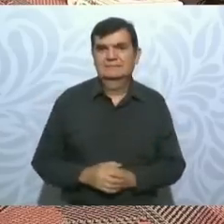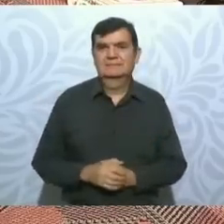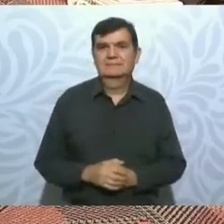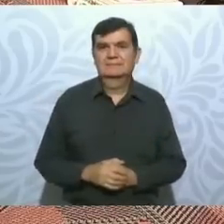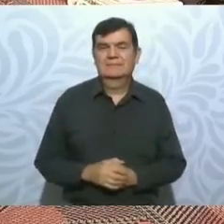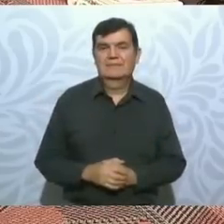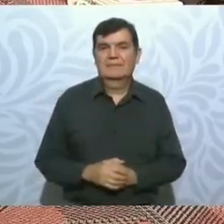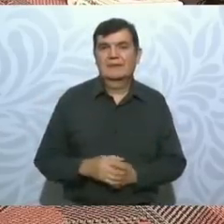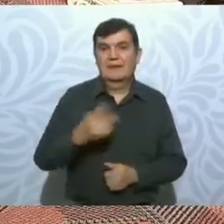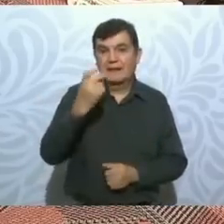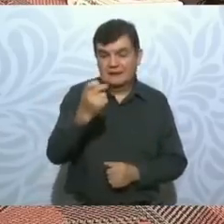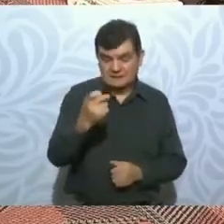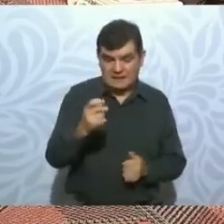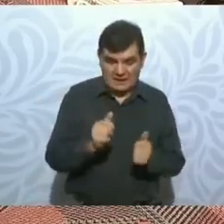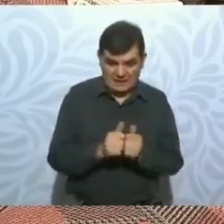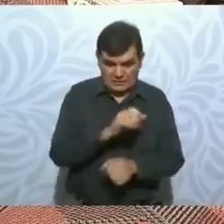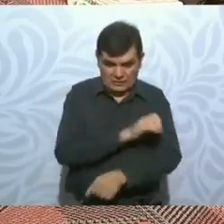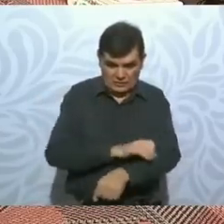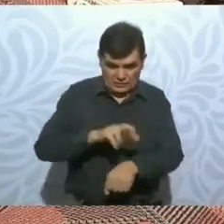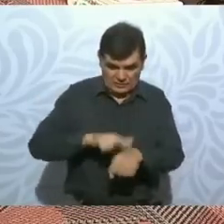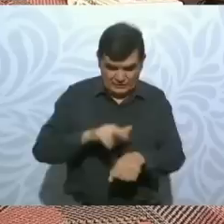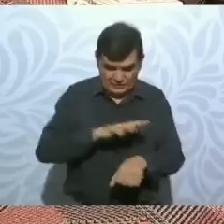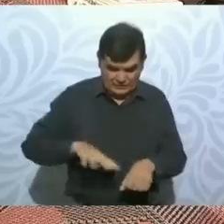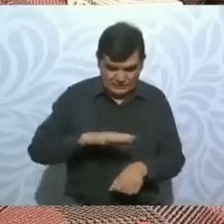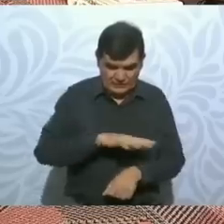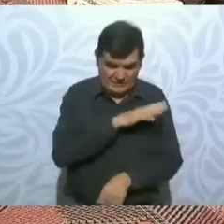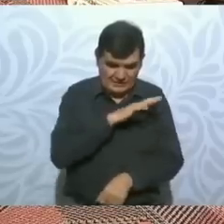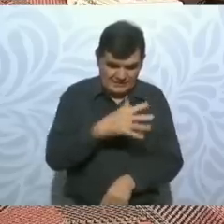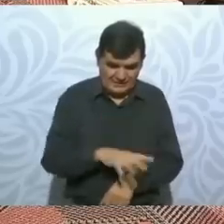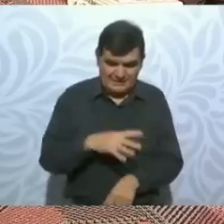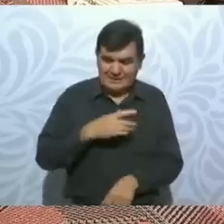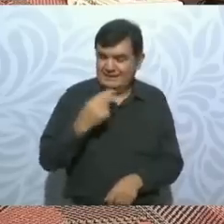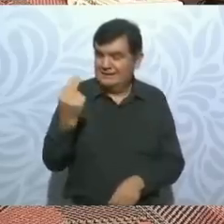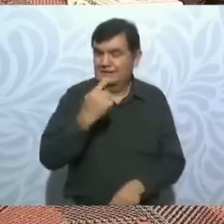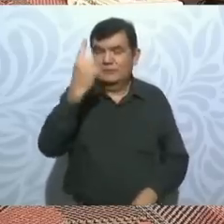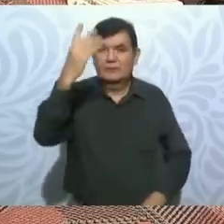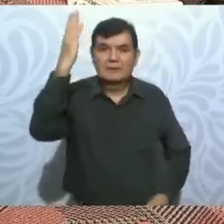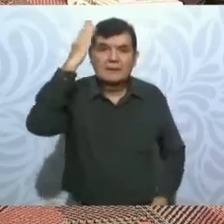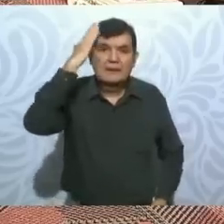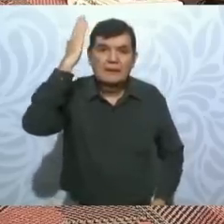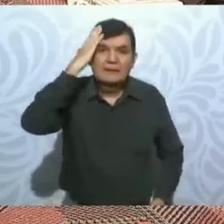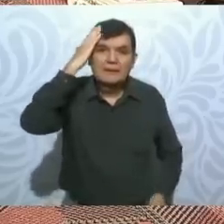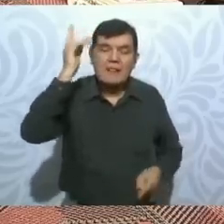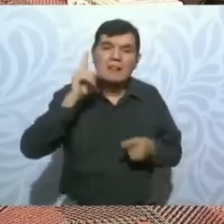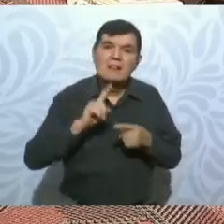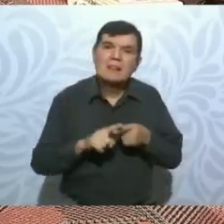que haya coordinación general de la estrategia pues tiene que haber una cabeza y no hay nadie